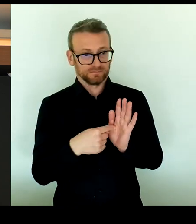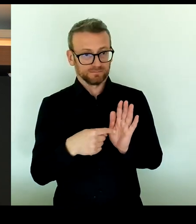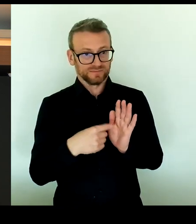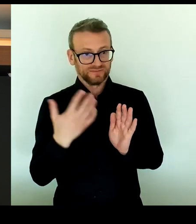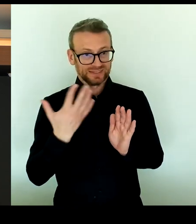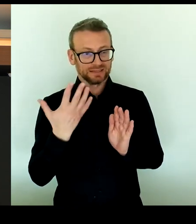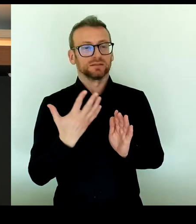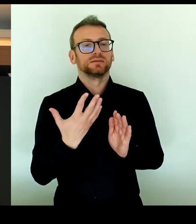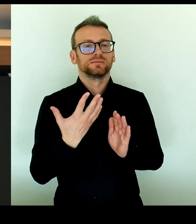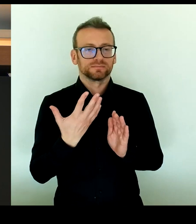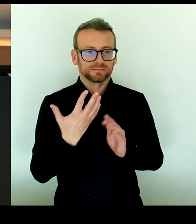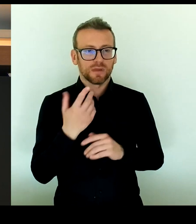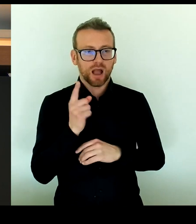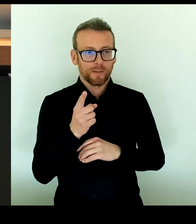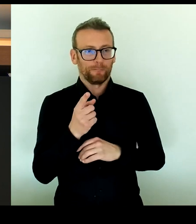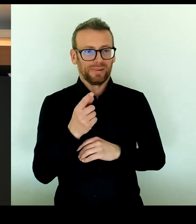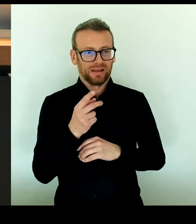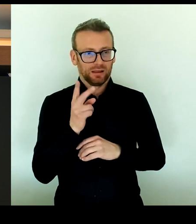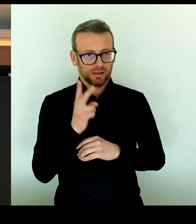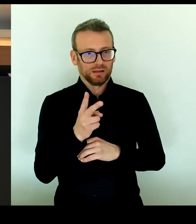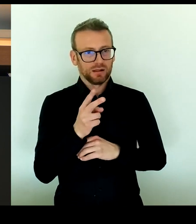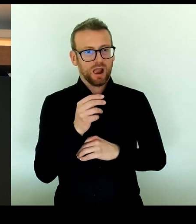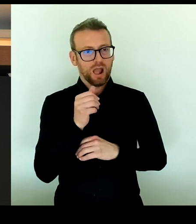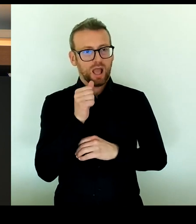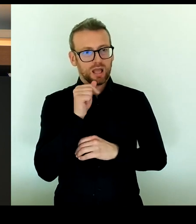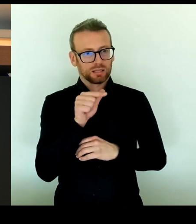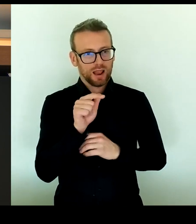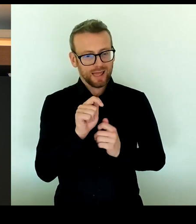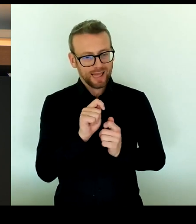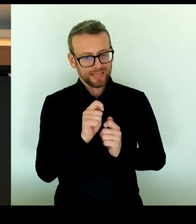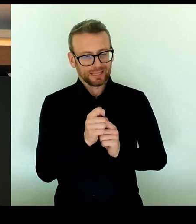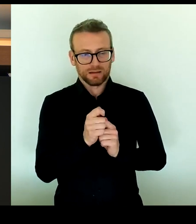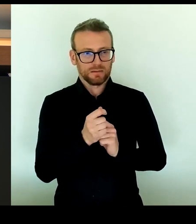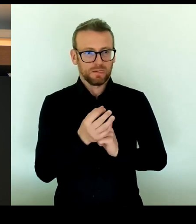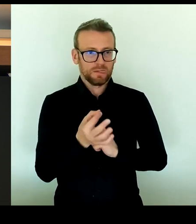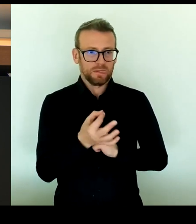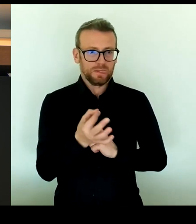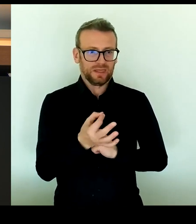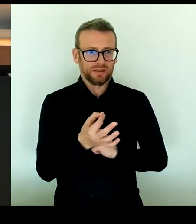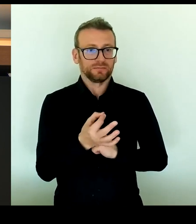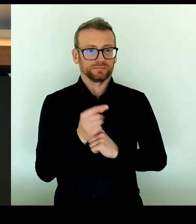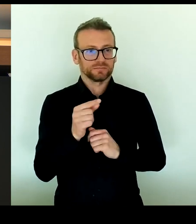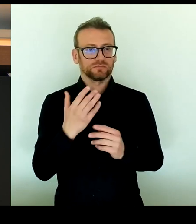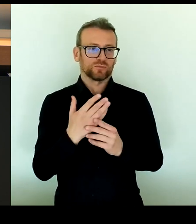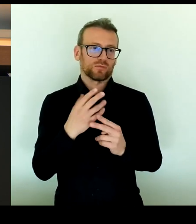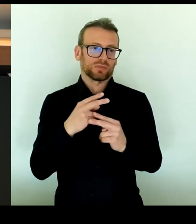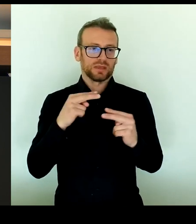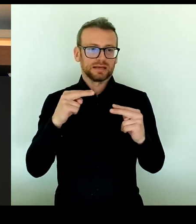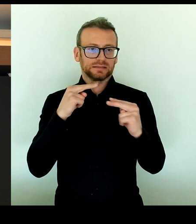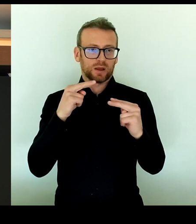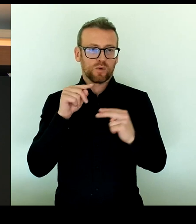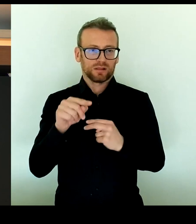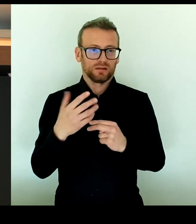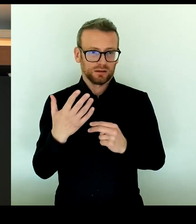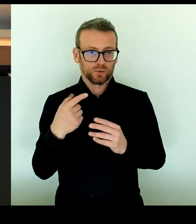Massig datenschutzbezogene Probleme gab es im Bereich der Schulen, vor allem beim Fernunterricht, aber auch darüber hinaus zum Beispiel beim Handling